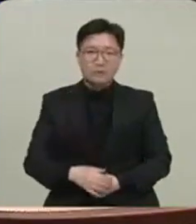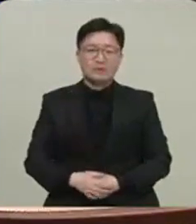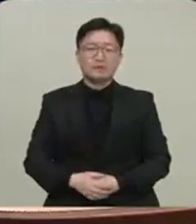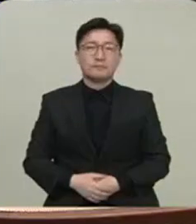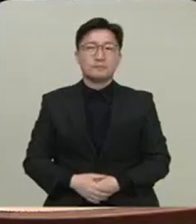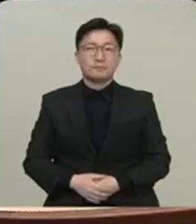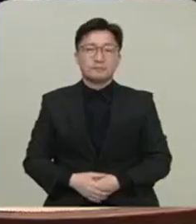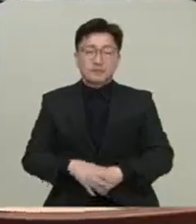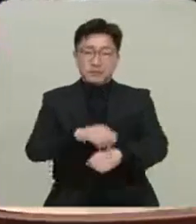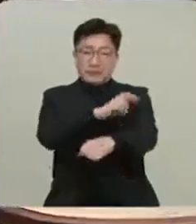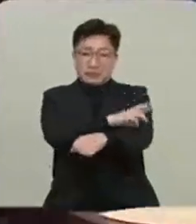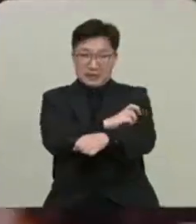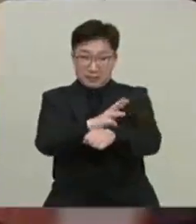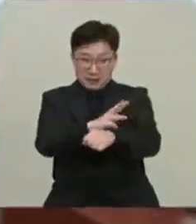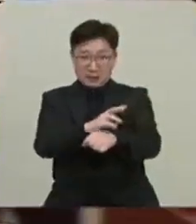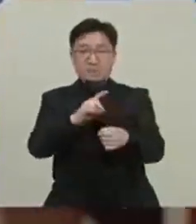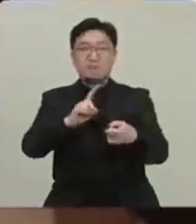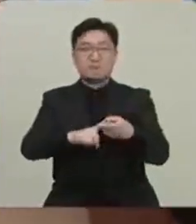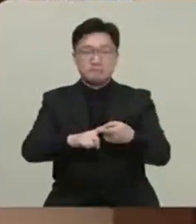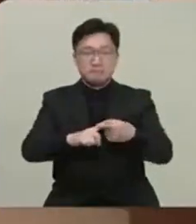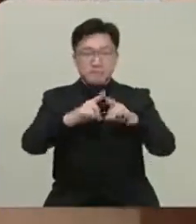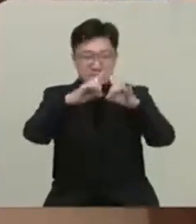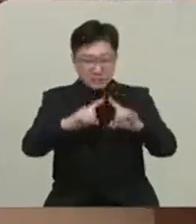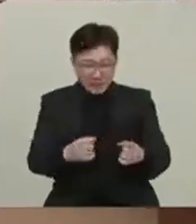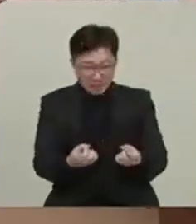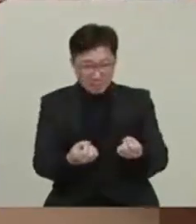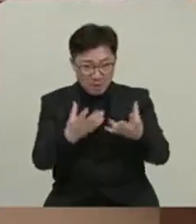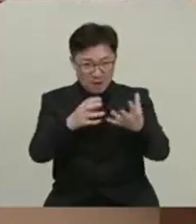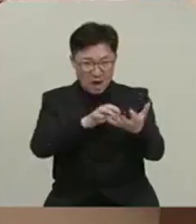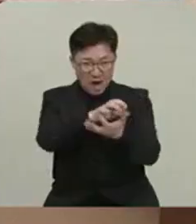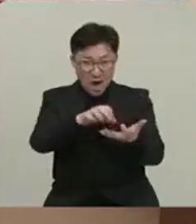새만금 예산 삭감은 잼버리 파행을 전북 탓으로 몰려는 정부의 보복